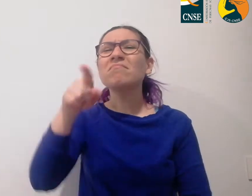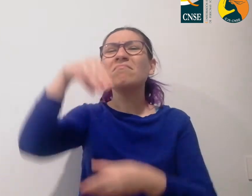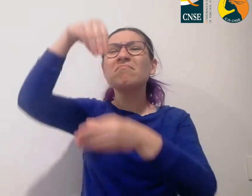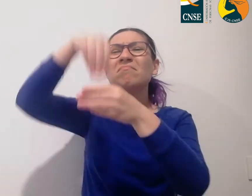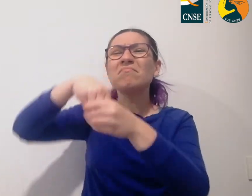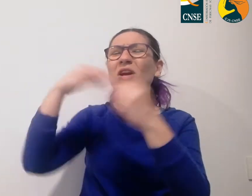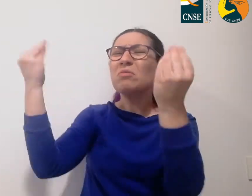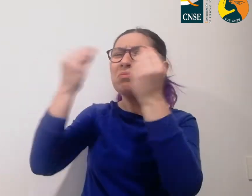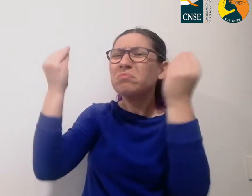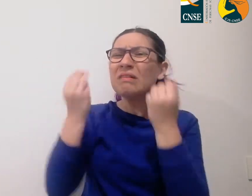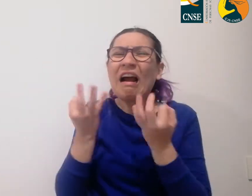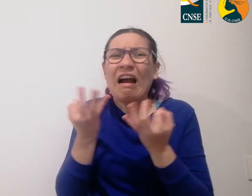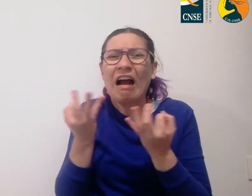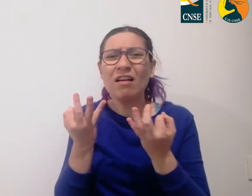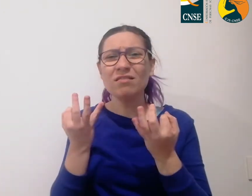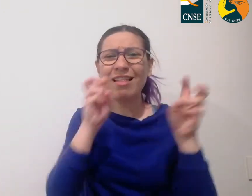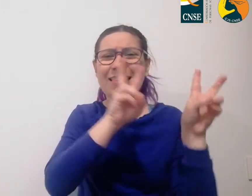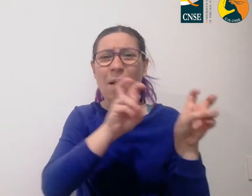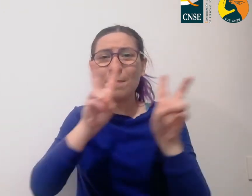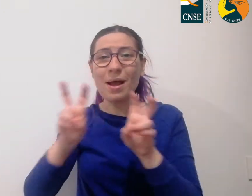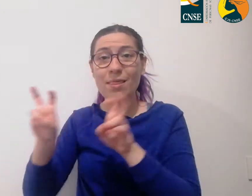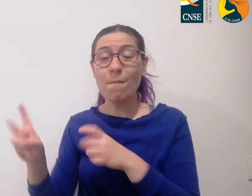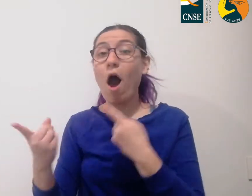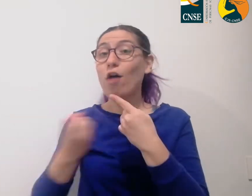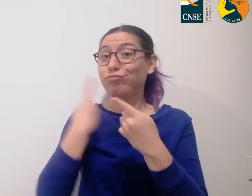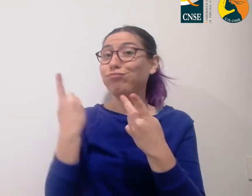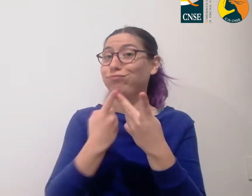Los temas a tratar son los siguientes: